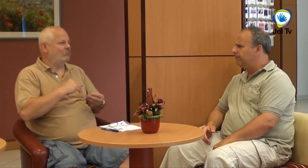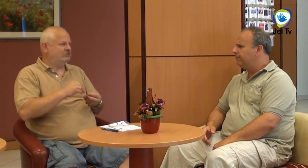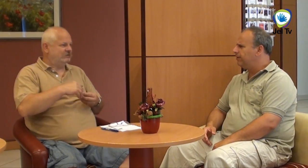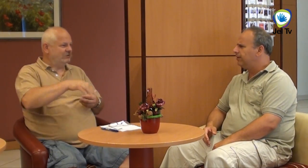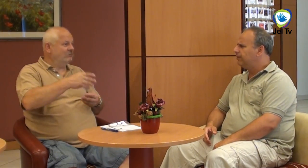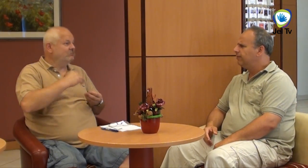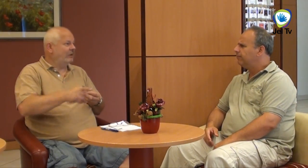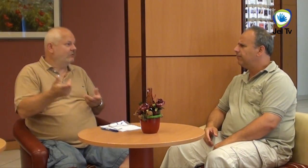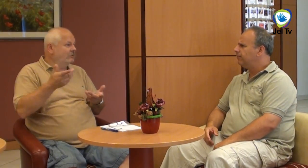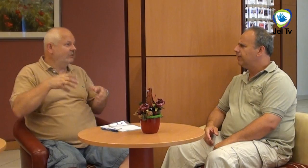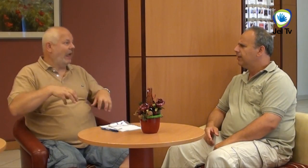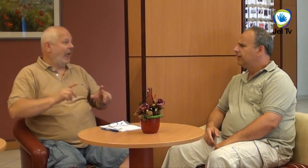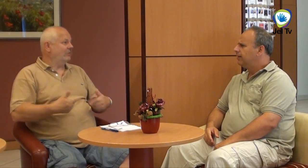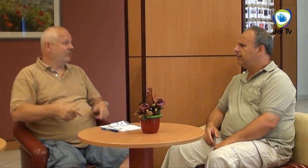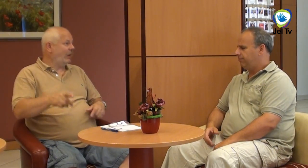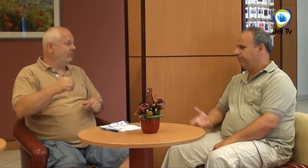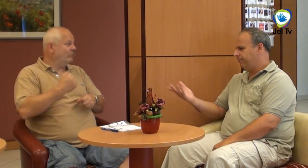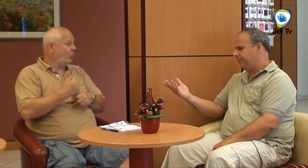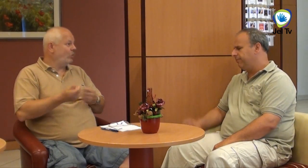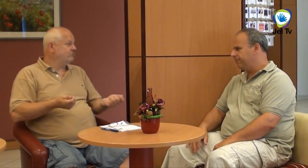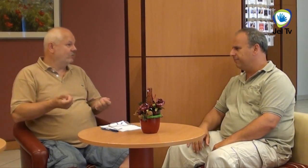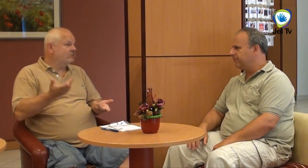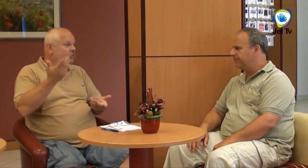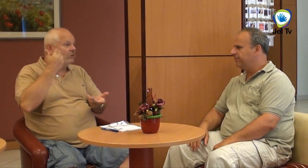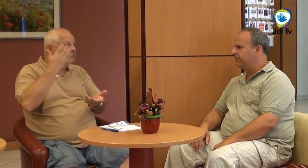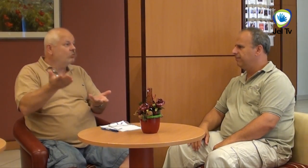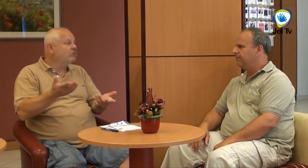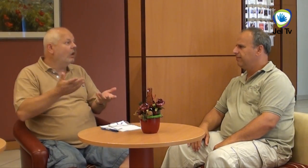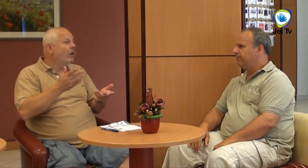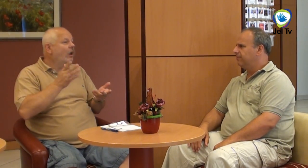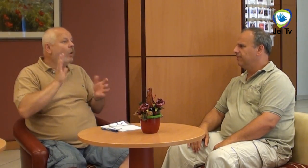Nem azért van, hanem mert tehetetlenek a munkaügyisek, nem tudják hova elhelyezni őket,